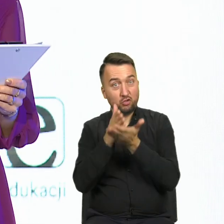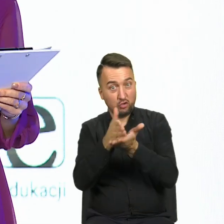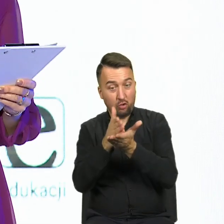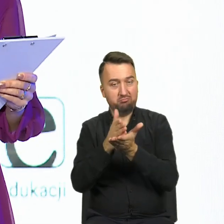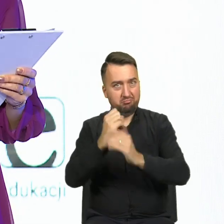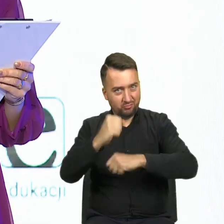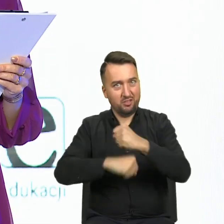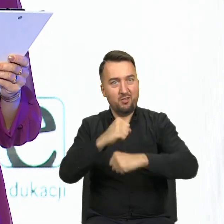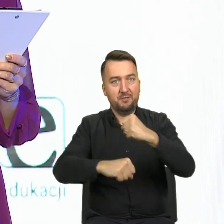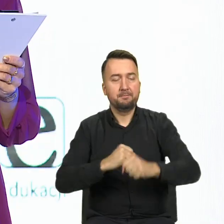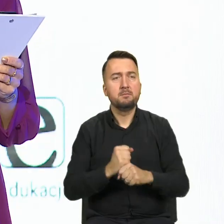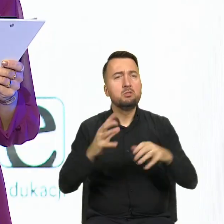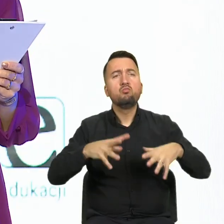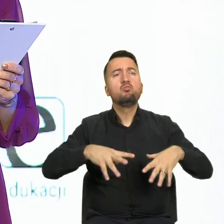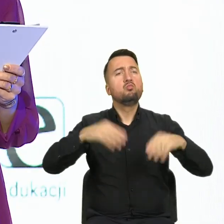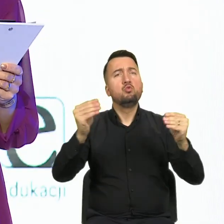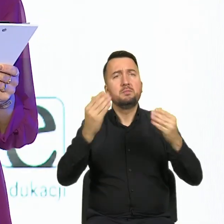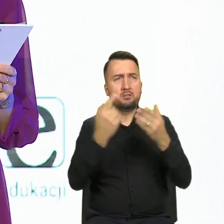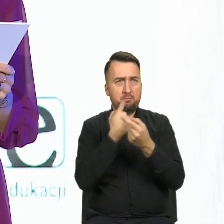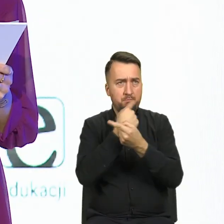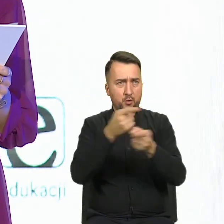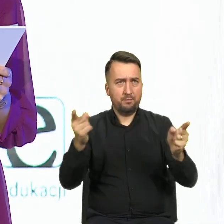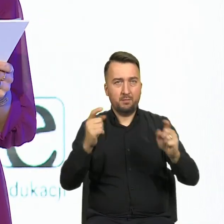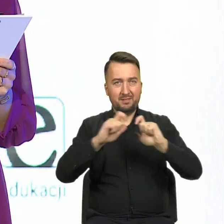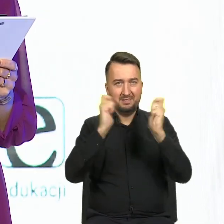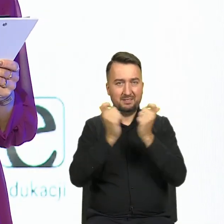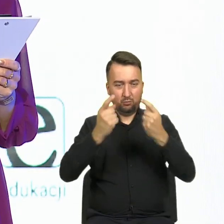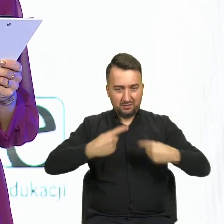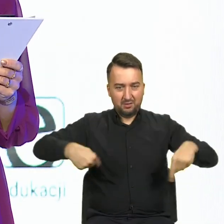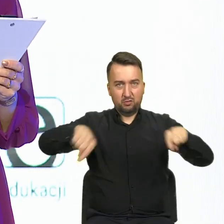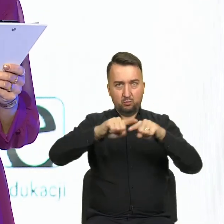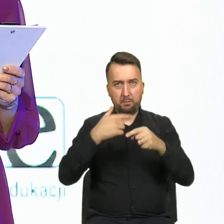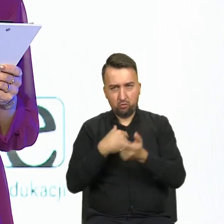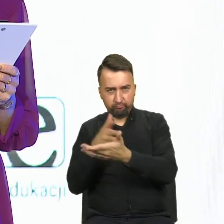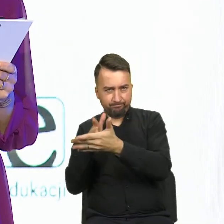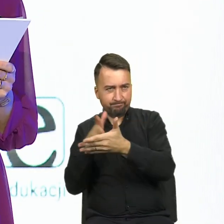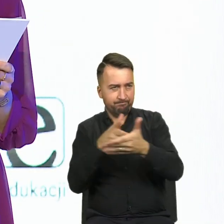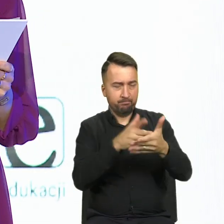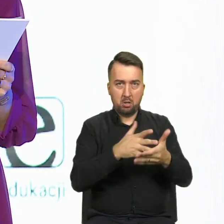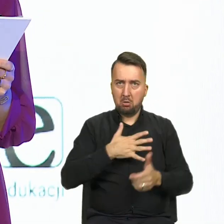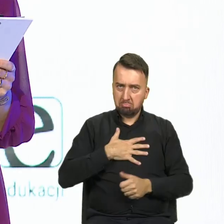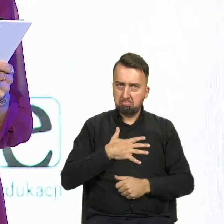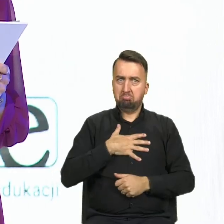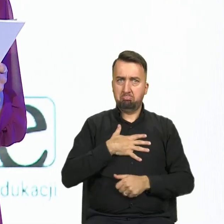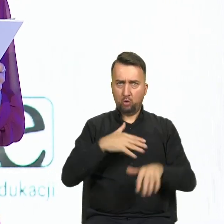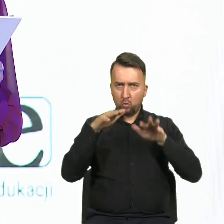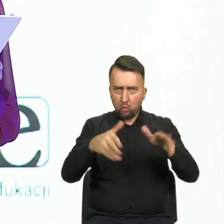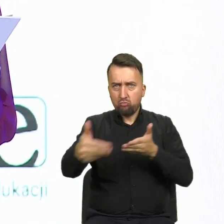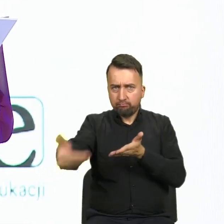które bardzo nam zależy, żebyście zapamiętali. To są pewne hasła wywoławcze, które pomogą Wam odtworzyć ślady,